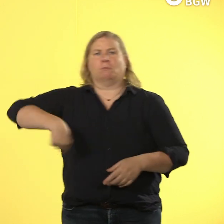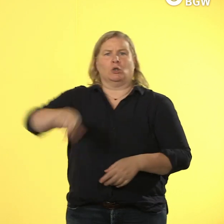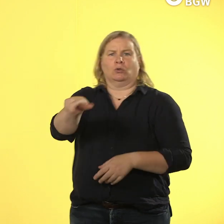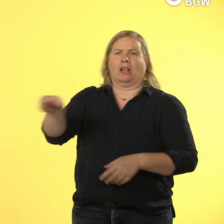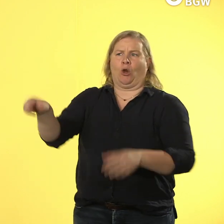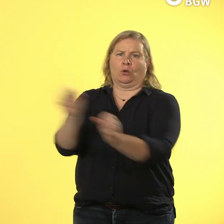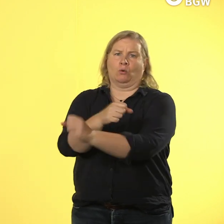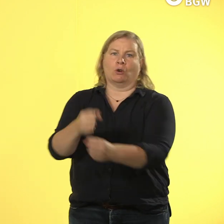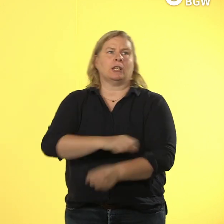aber uns geht es damit nicht gut.